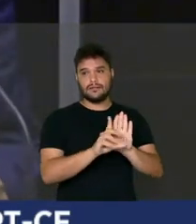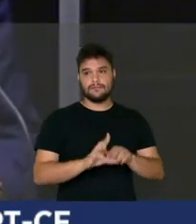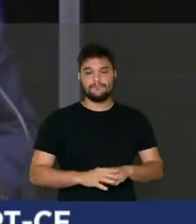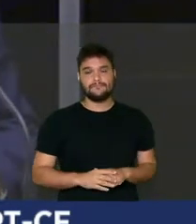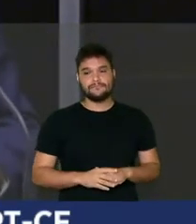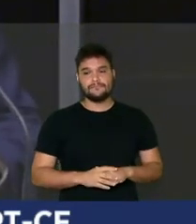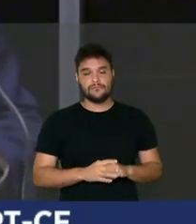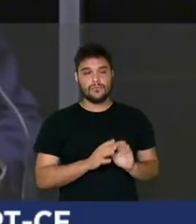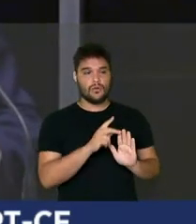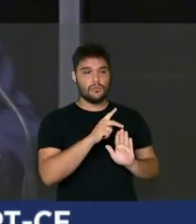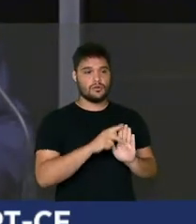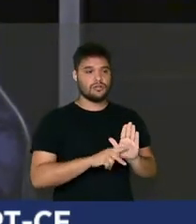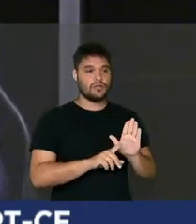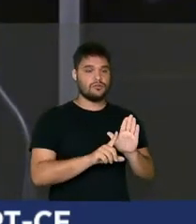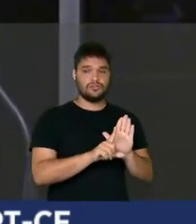JURIDICIDADE E BOA TÉCNICA... AO PROJETO DE LEI